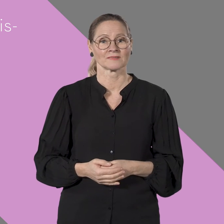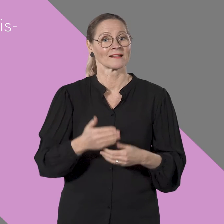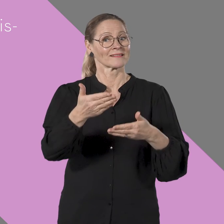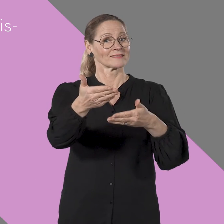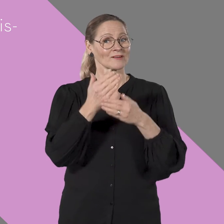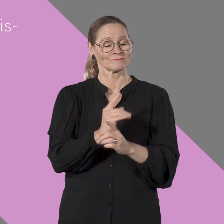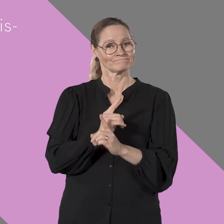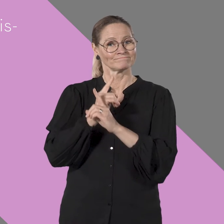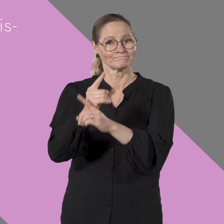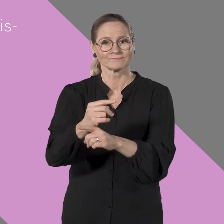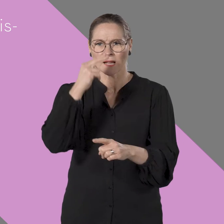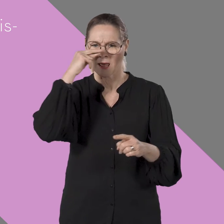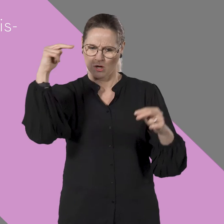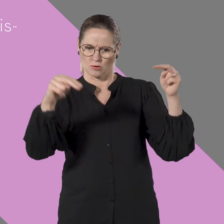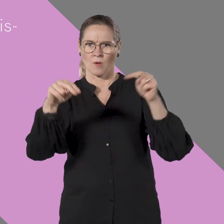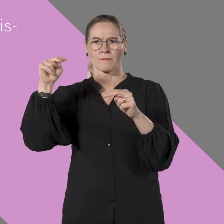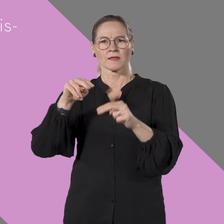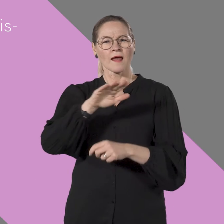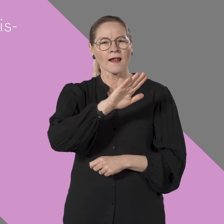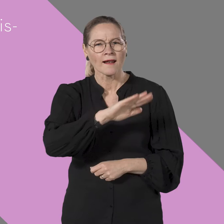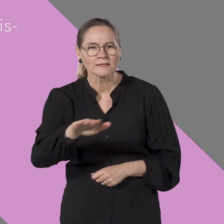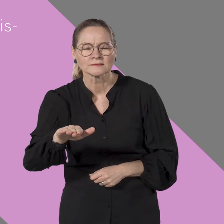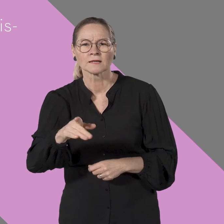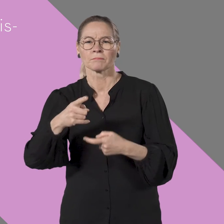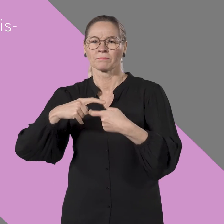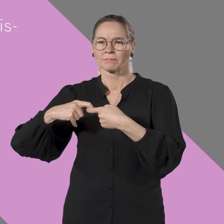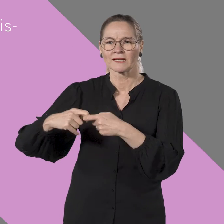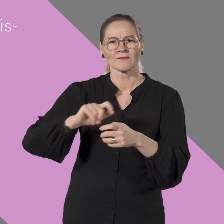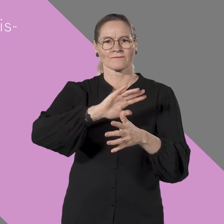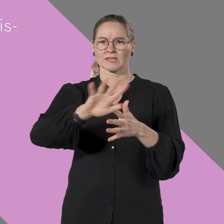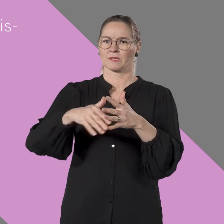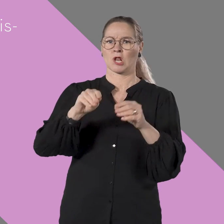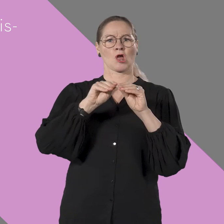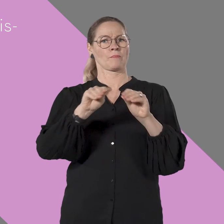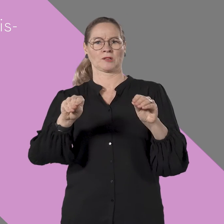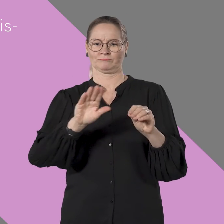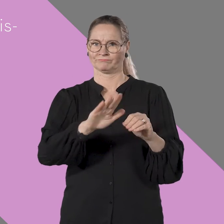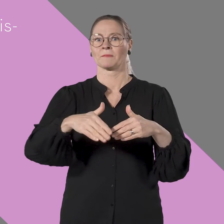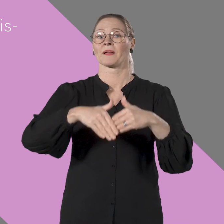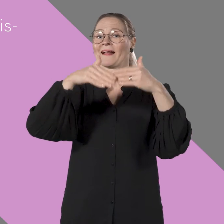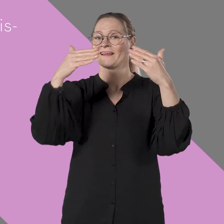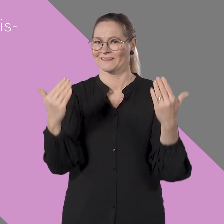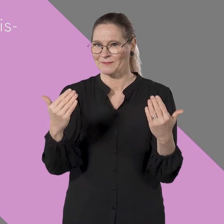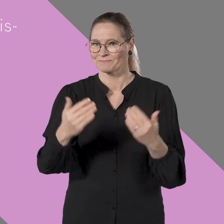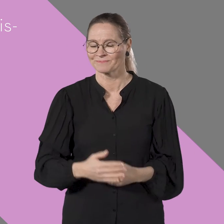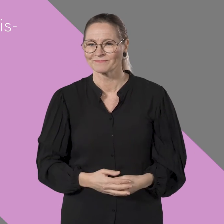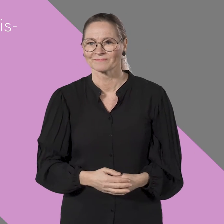Tervetuloa osallistumaan Näkökulmia lasten ja perheiden viittomakielen opetukseen -päivään!